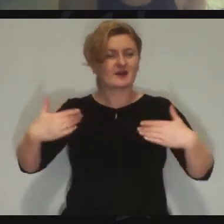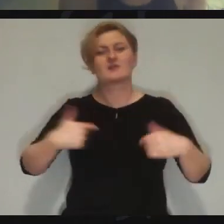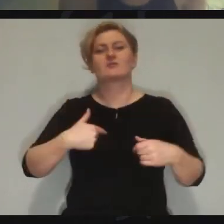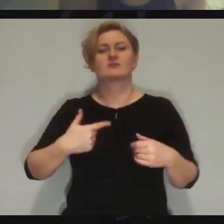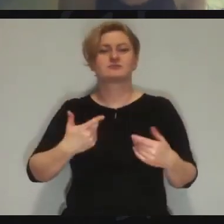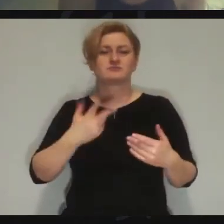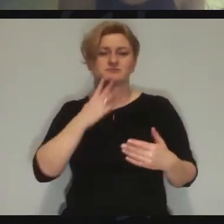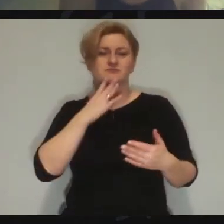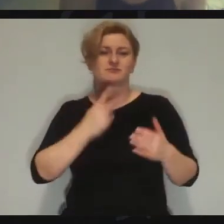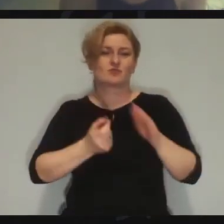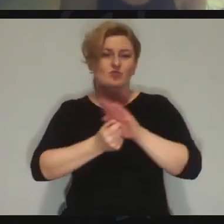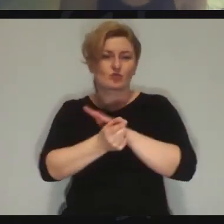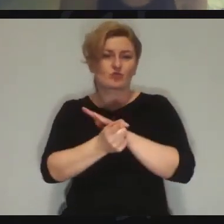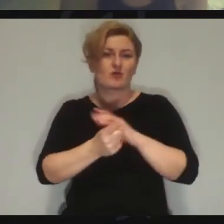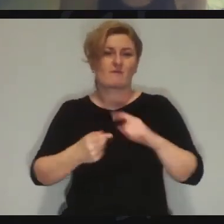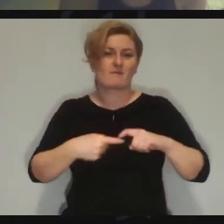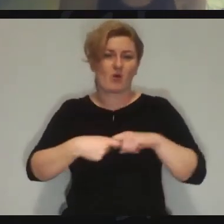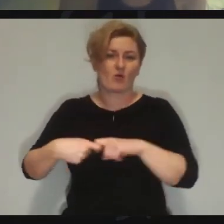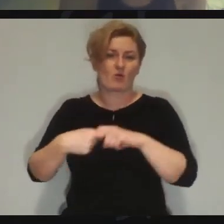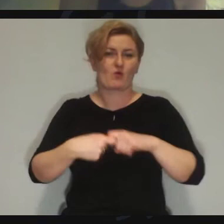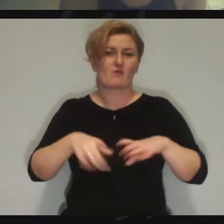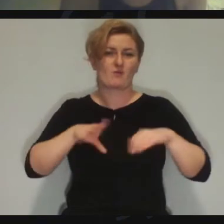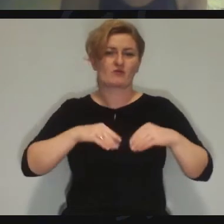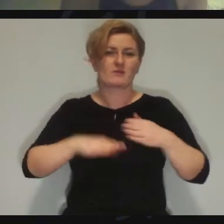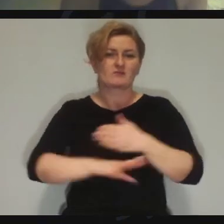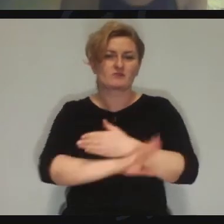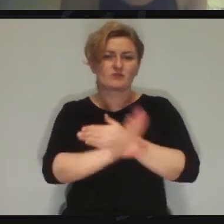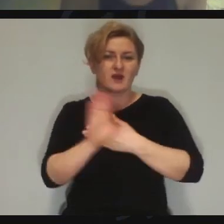zaowocowały tym połączniem. Mogłam w fajny sposób prezentować fireshow.